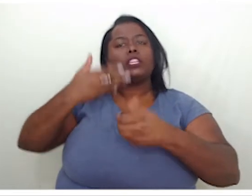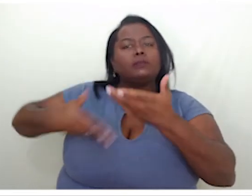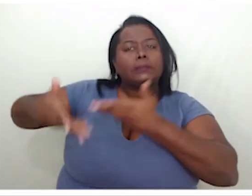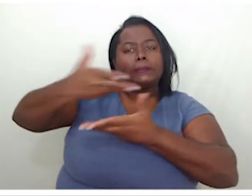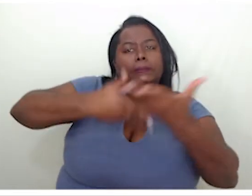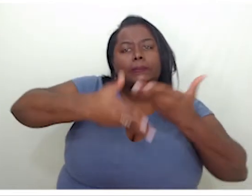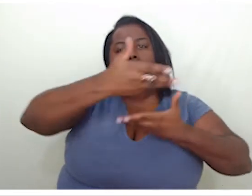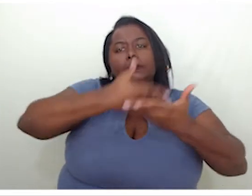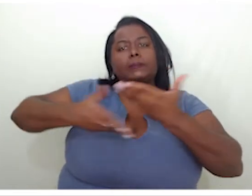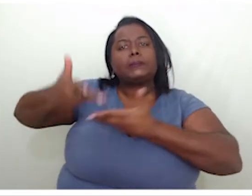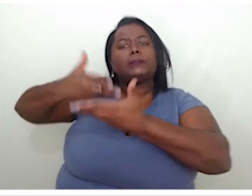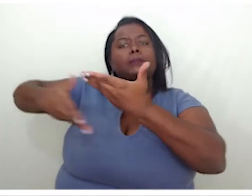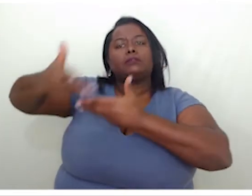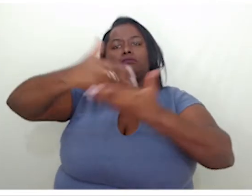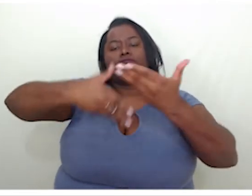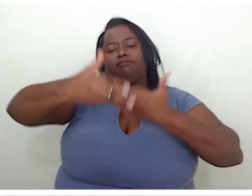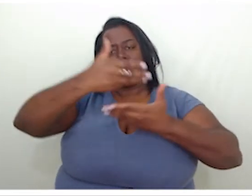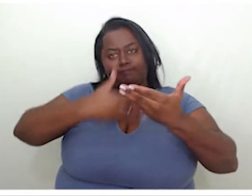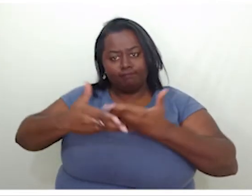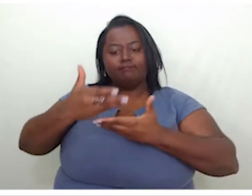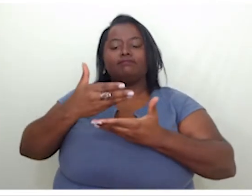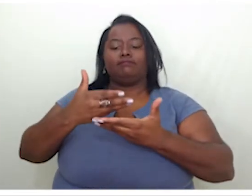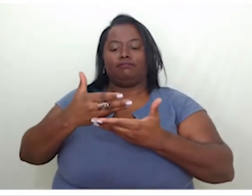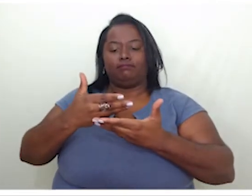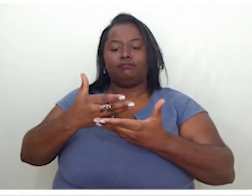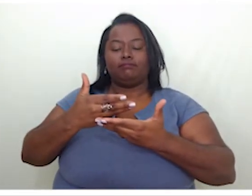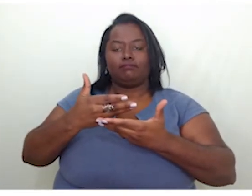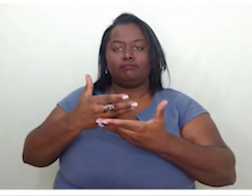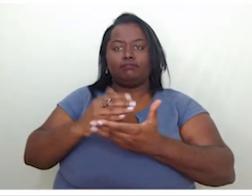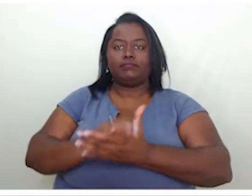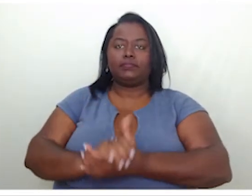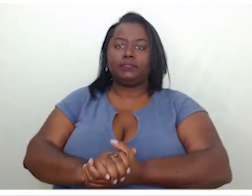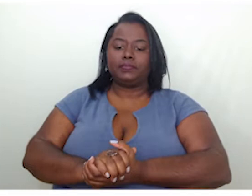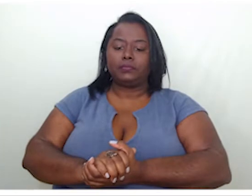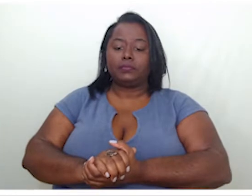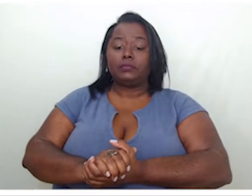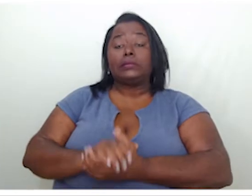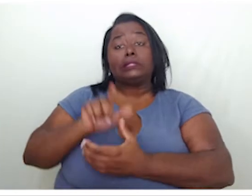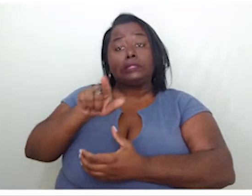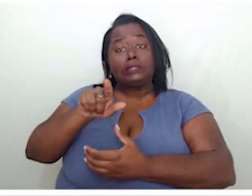incluyen diálogo, mucha discusión y, por ejemplo,